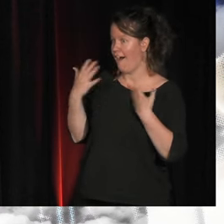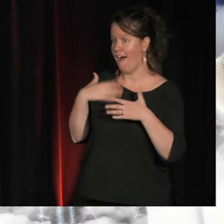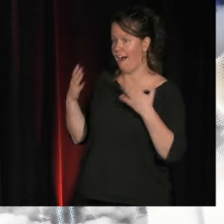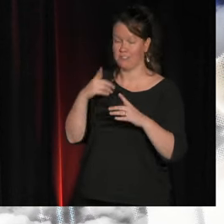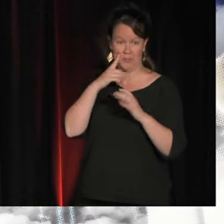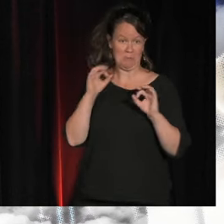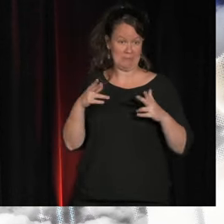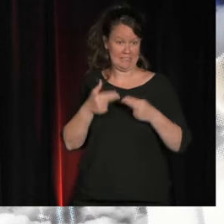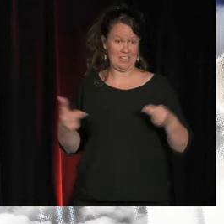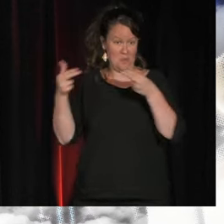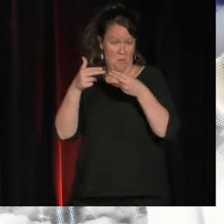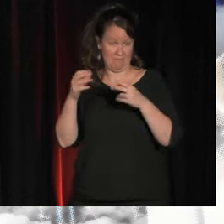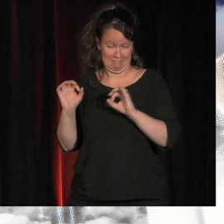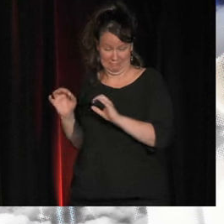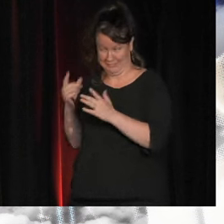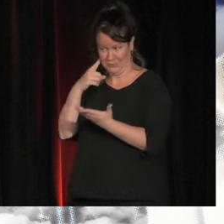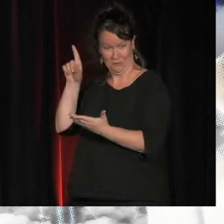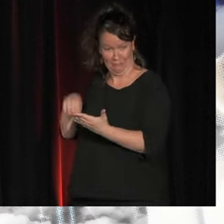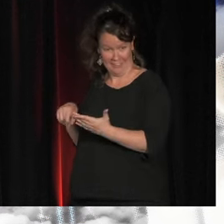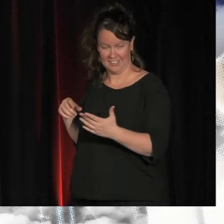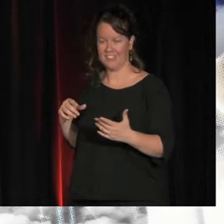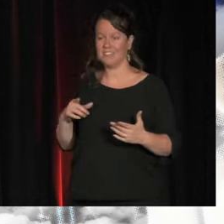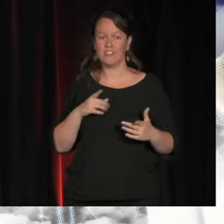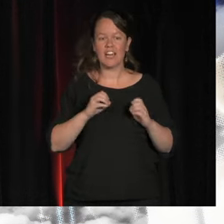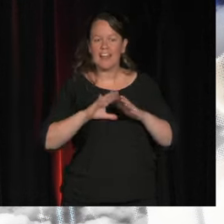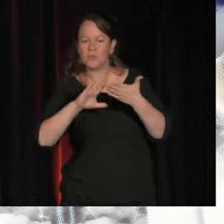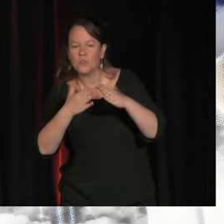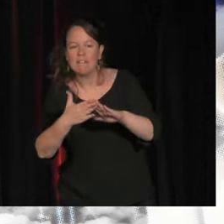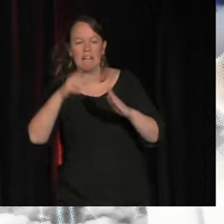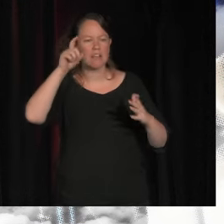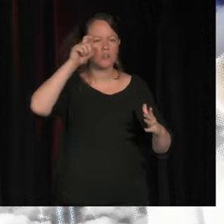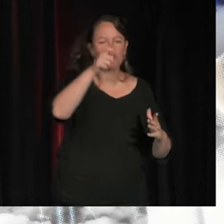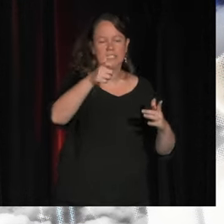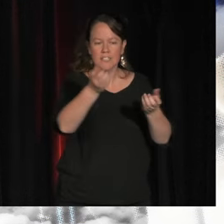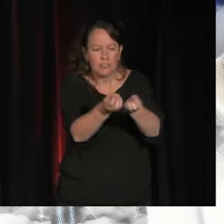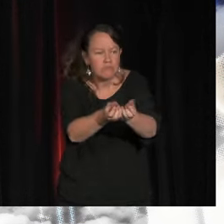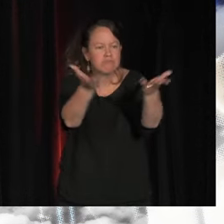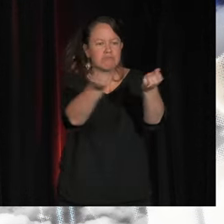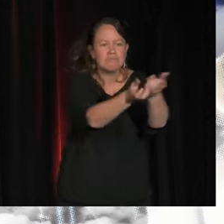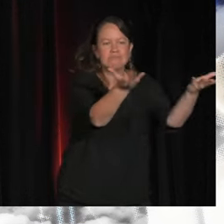comme ça se dit, donc vraiment, ils empêchaient toute logique communautaire ou tu vois, un petit peu spontanée de contenus.